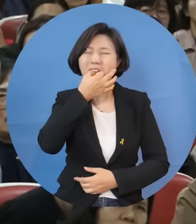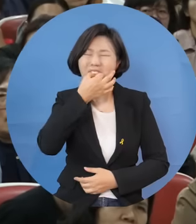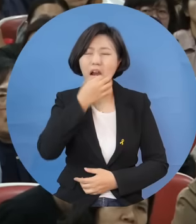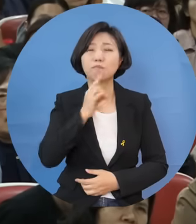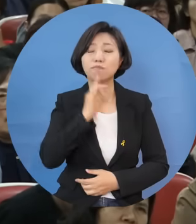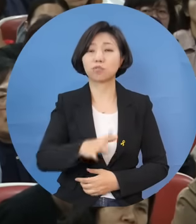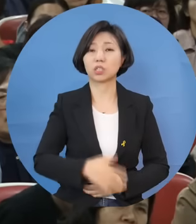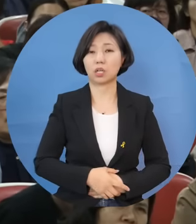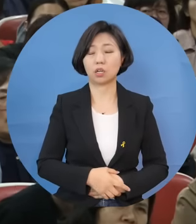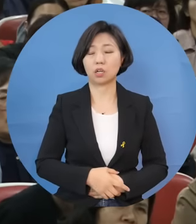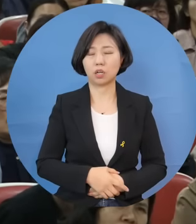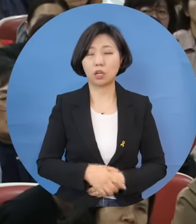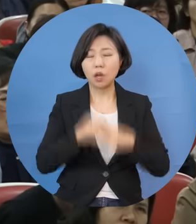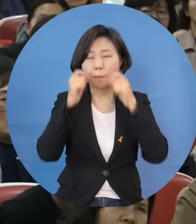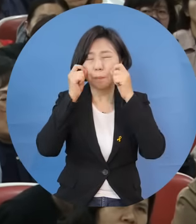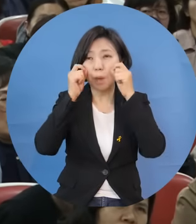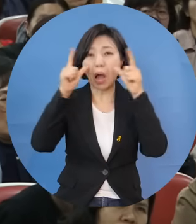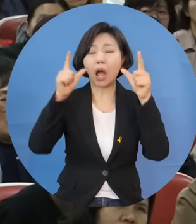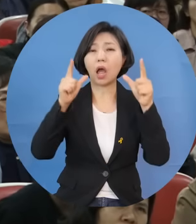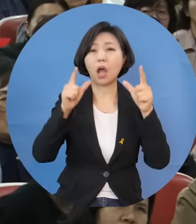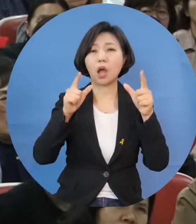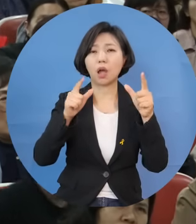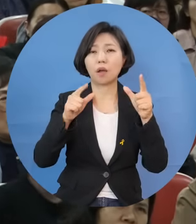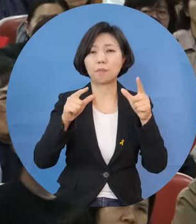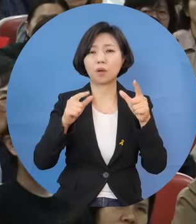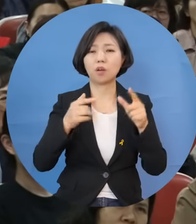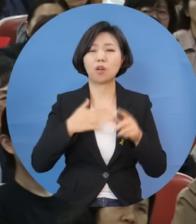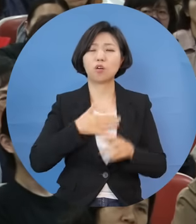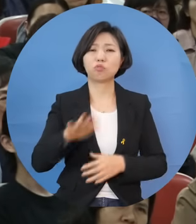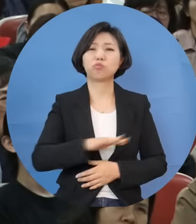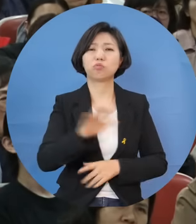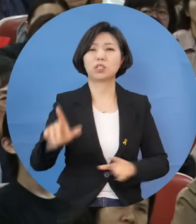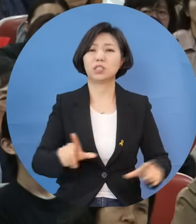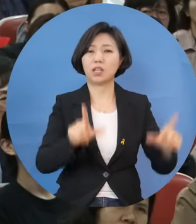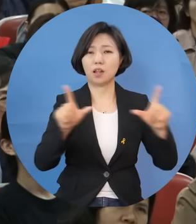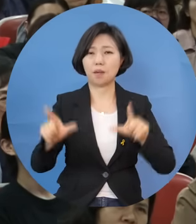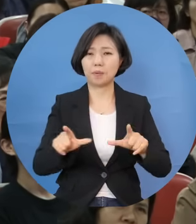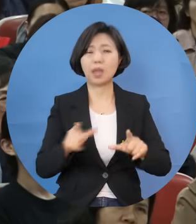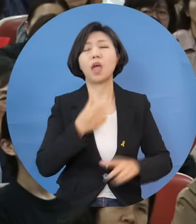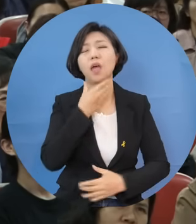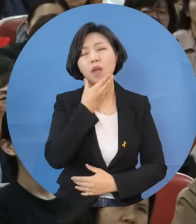(질문자) 깨어나게 되면 우리 삶이 참으로 행복하고